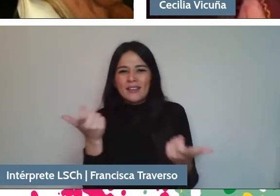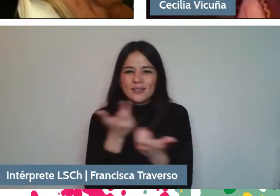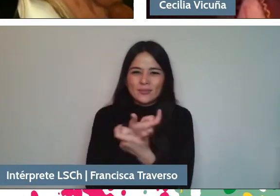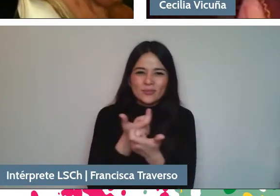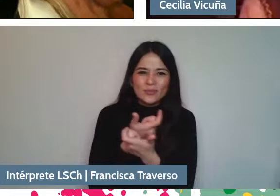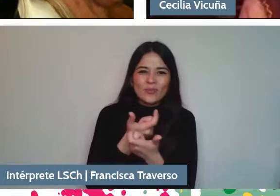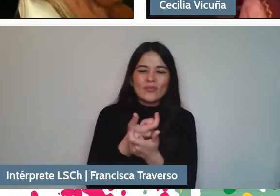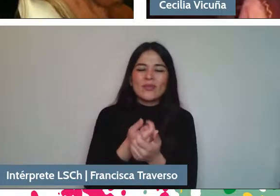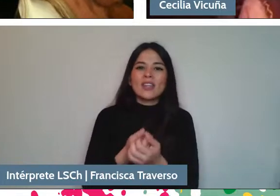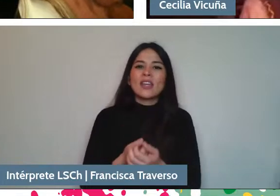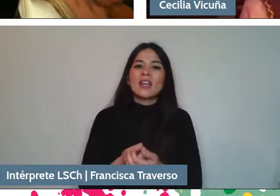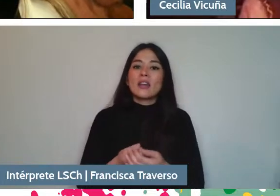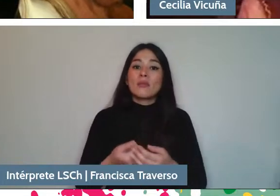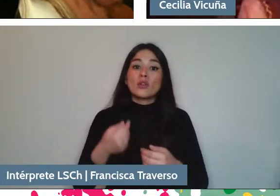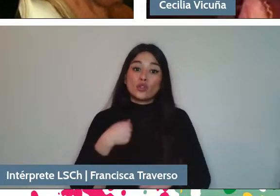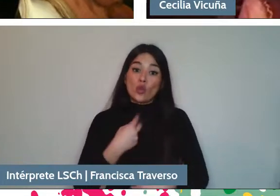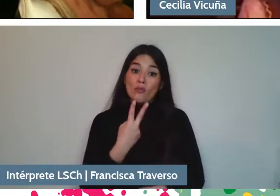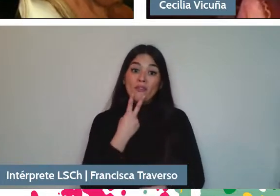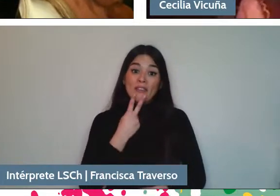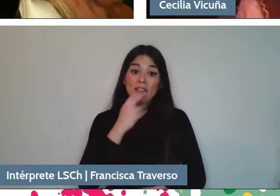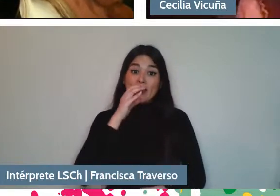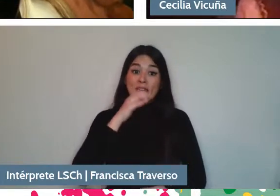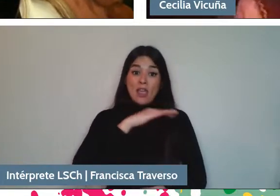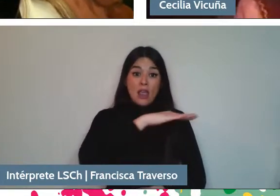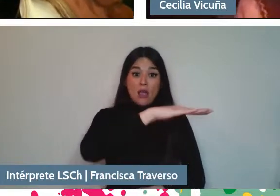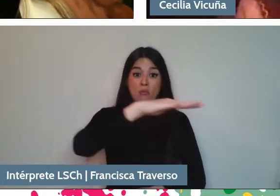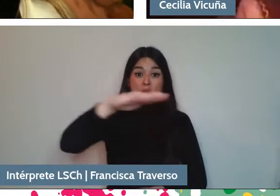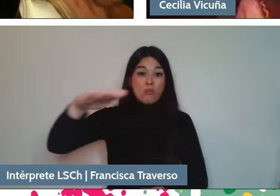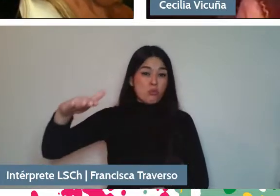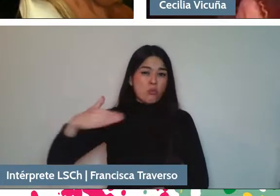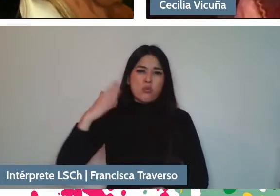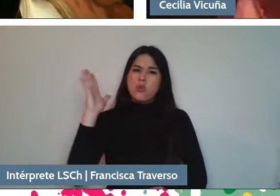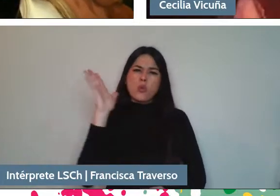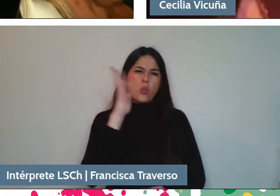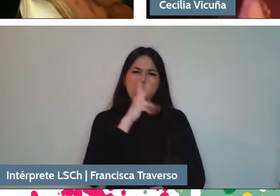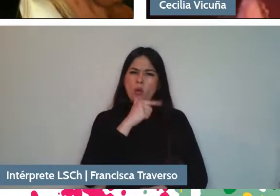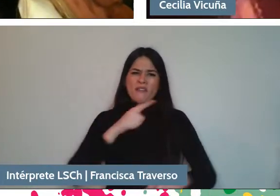Que como yo vivía en el campo en esa época, no había televisión, había una sola radio en la casa